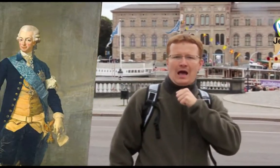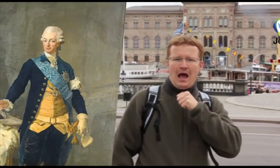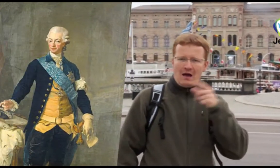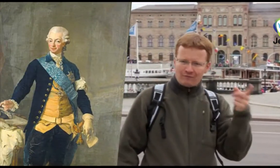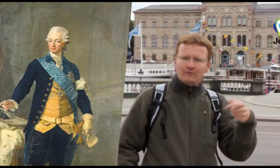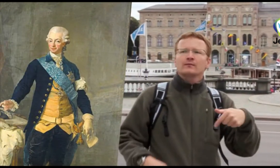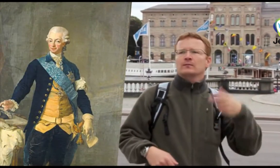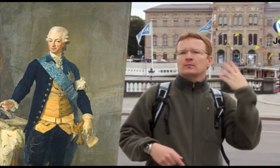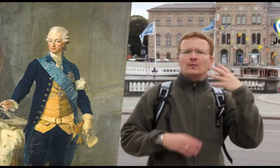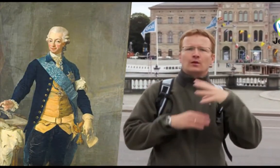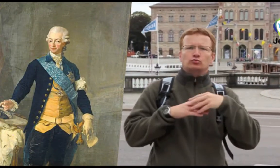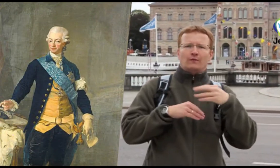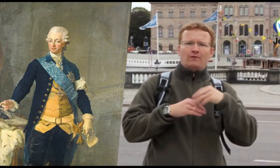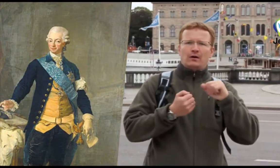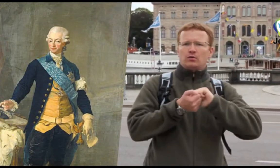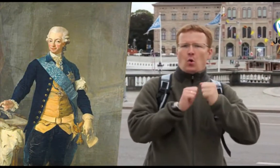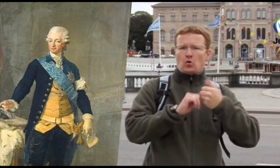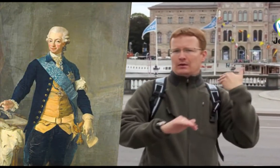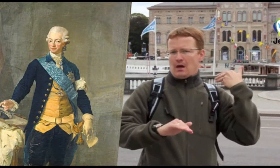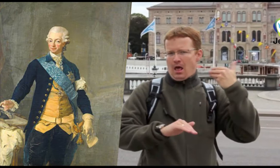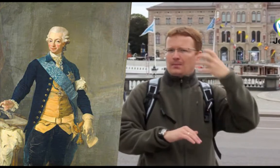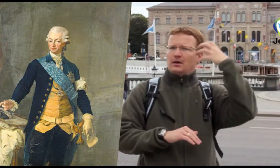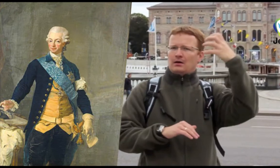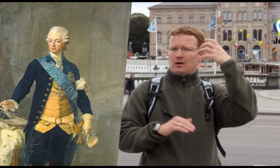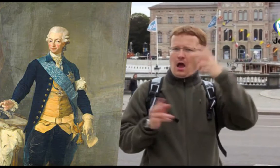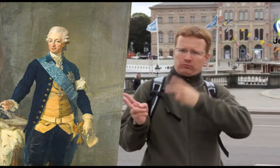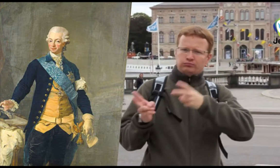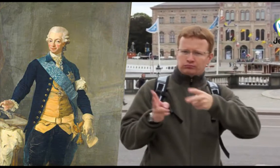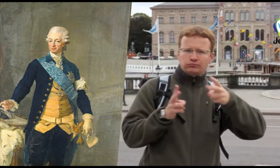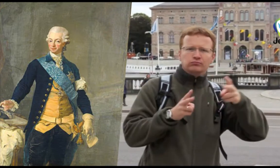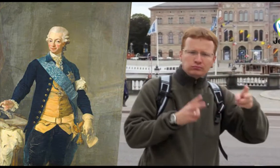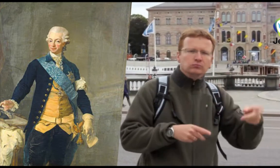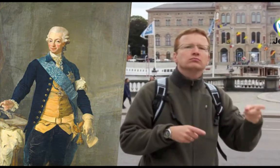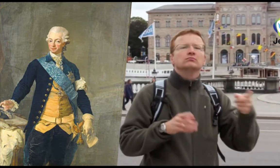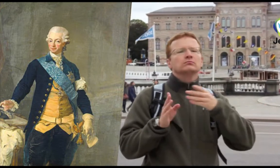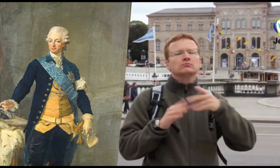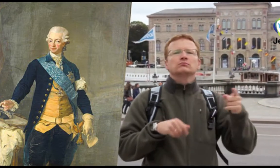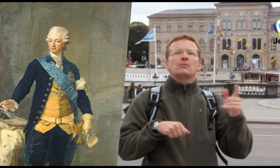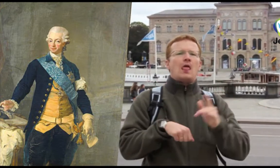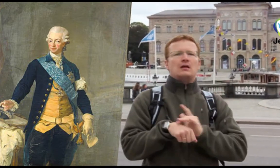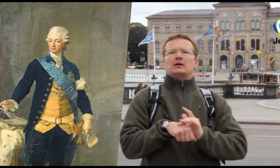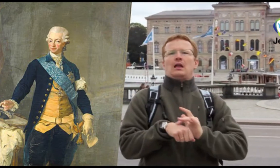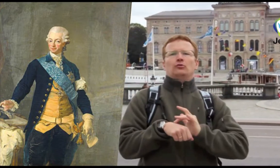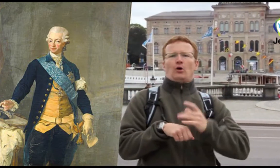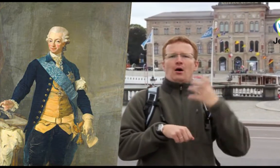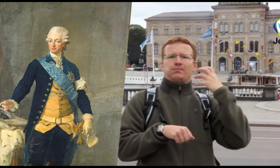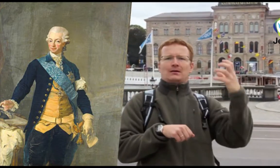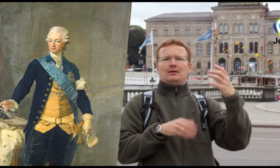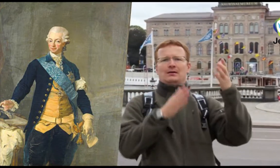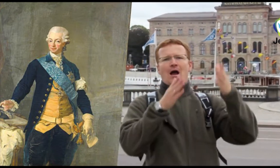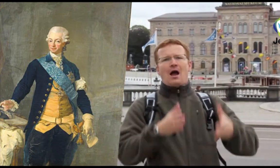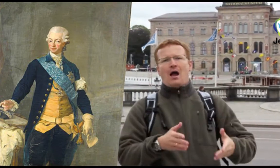III. Gusztáv, aki a svéd történelem során a királyok közül ő volt a legszínesebb király.